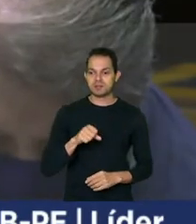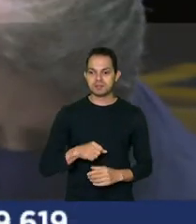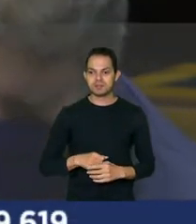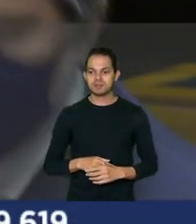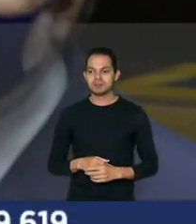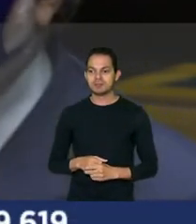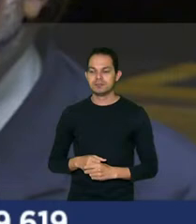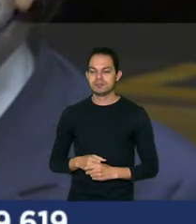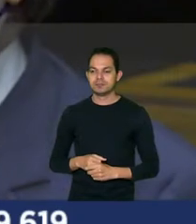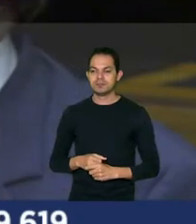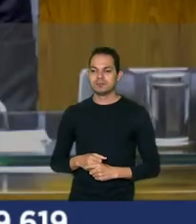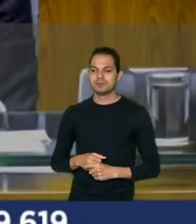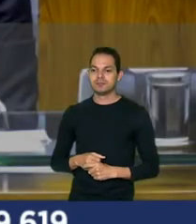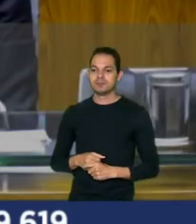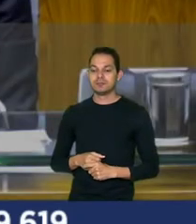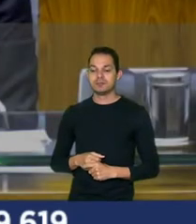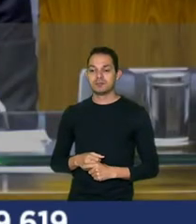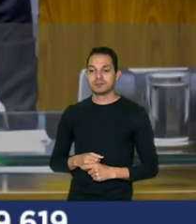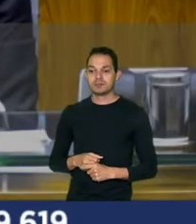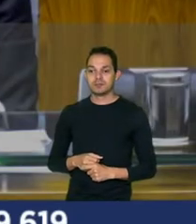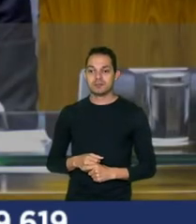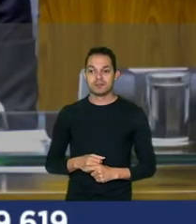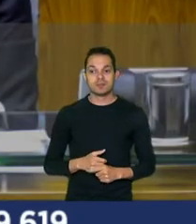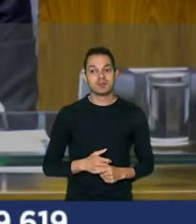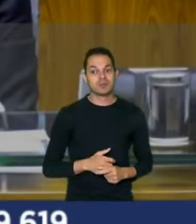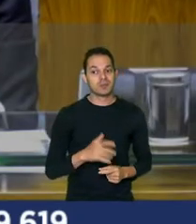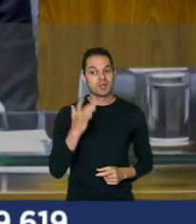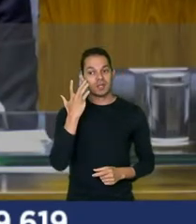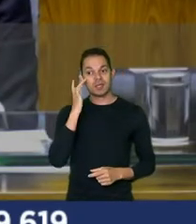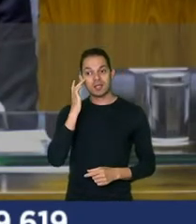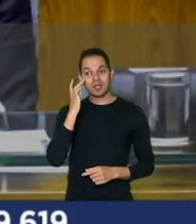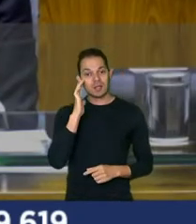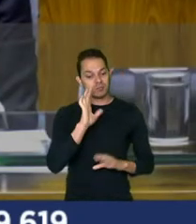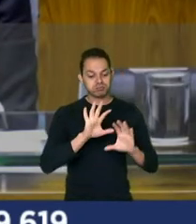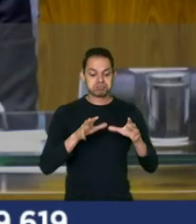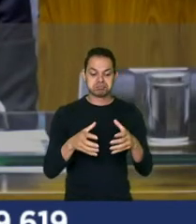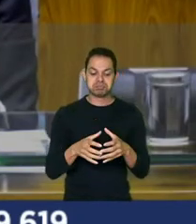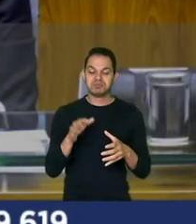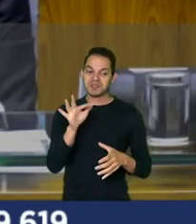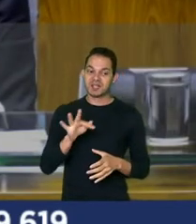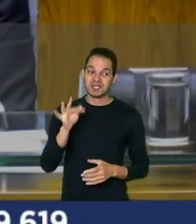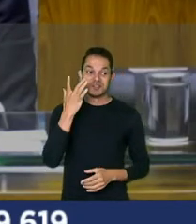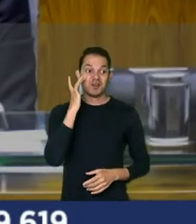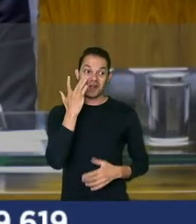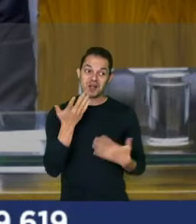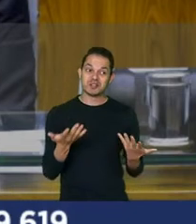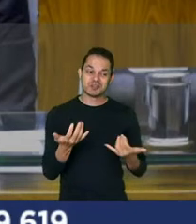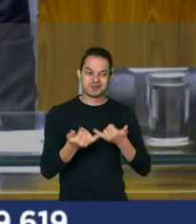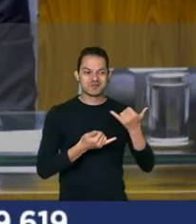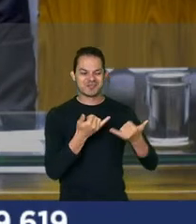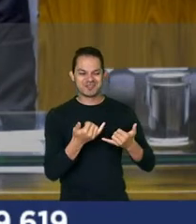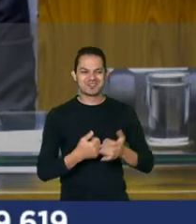EMENDA, NÓS VAMOS VOTAR SIM. -- [PRESIDENTE]: AÍ EU TENHO PARA MIM, DEPUTADO RENILDO, PARTICIPOU UMA